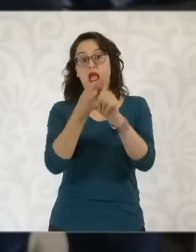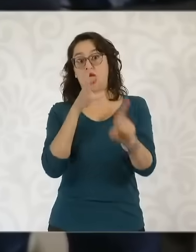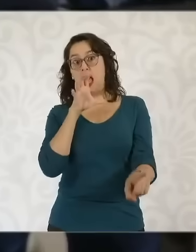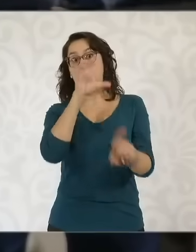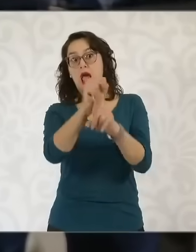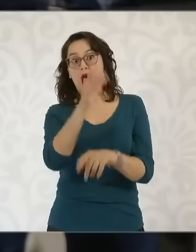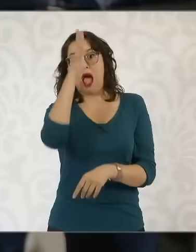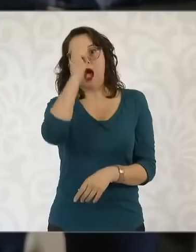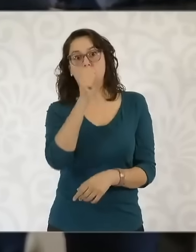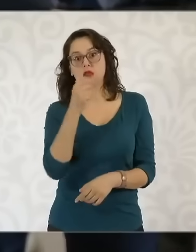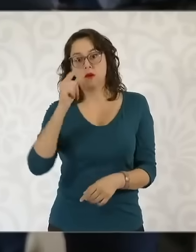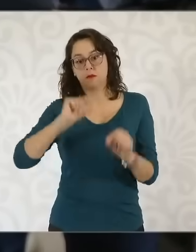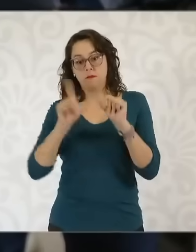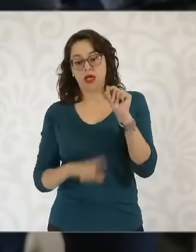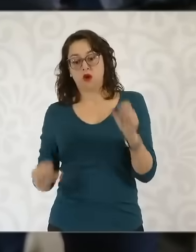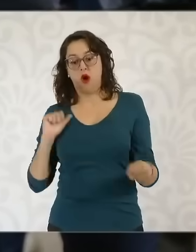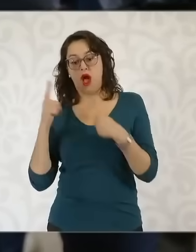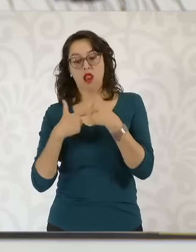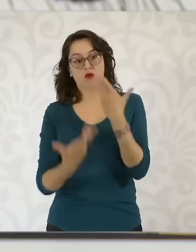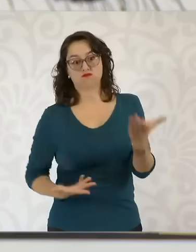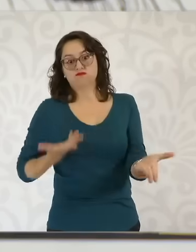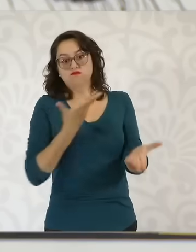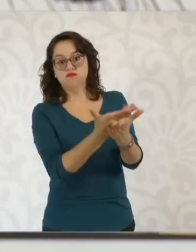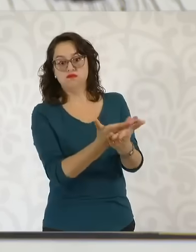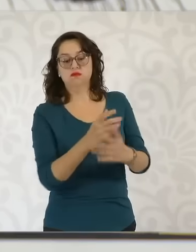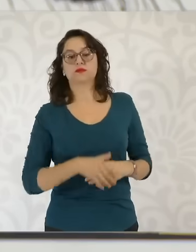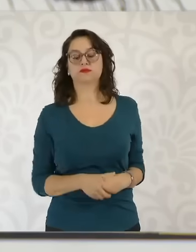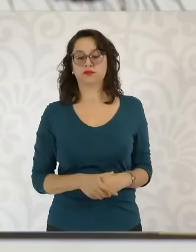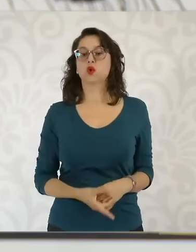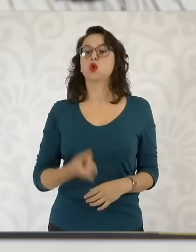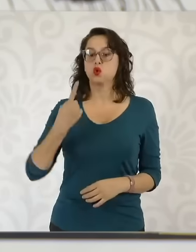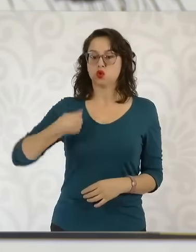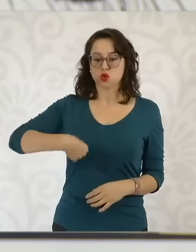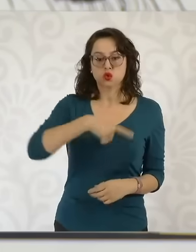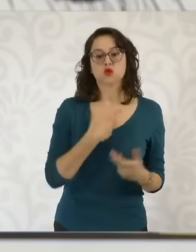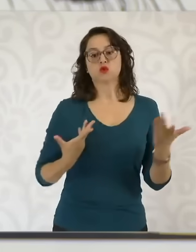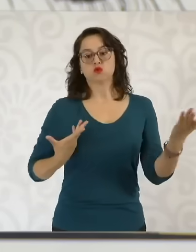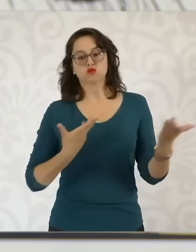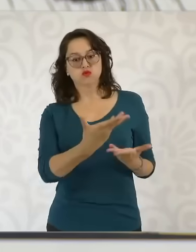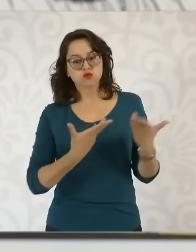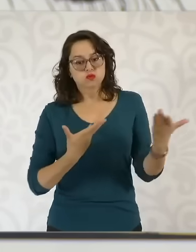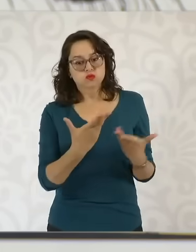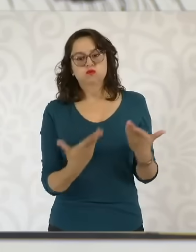gobierno de Donald Trump en esta llamada. Eh, nosotros hicimos varios planteamientos eh,